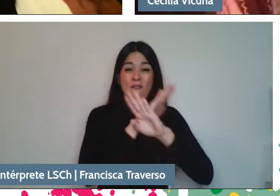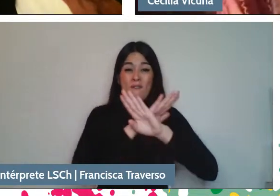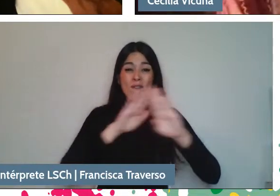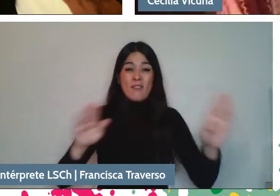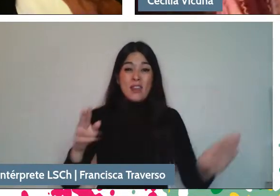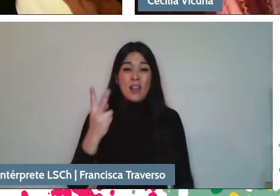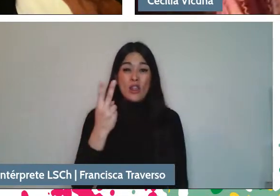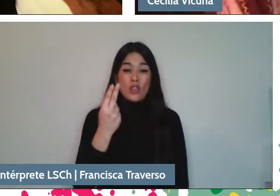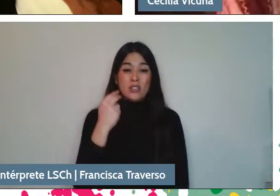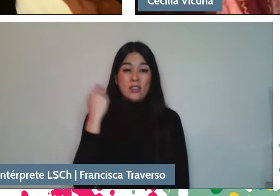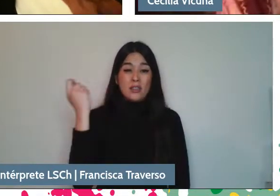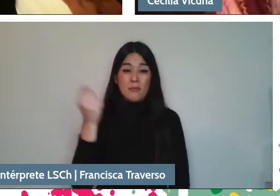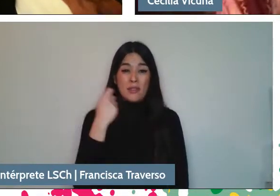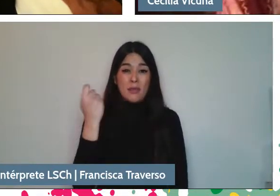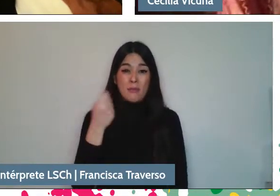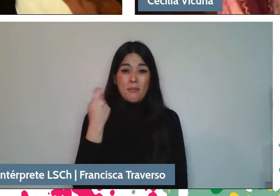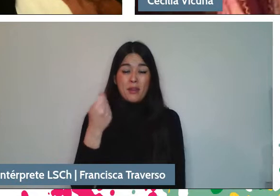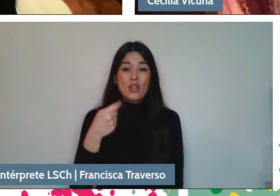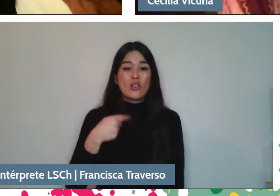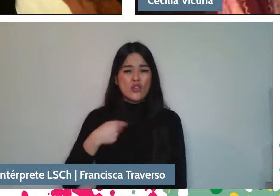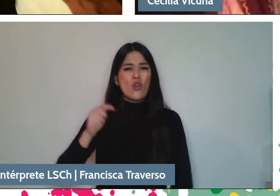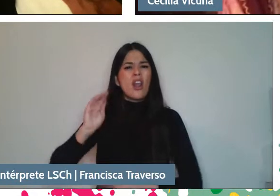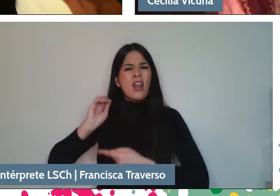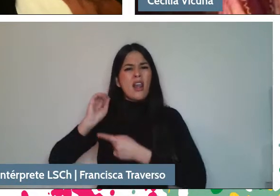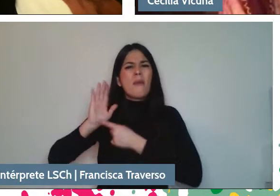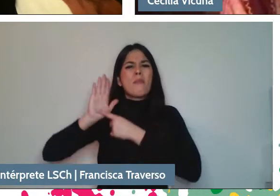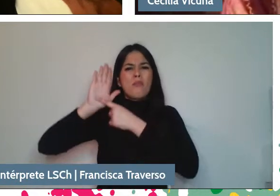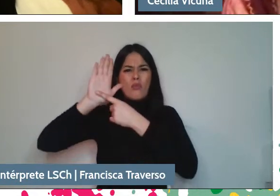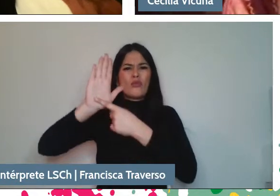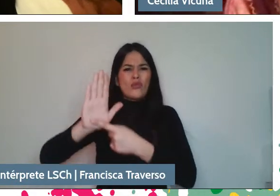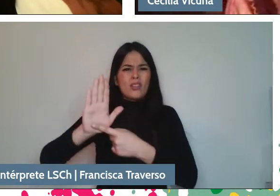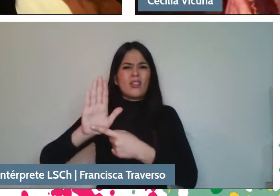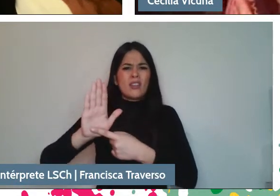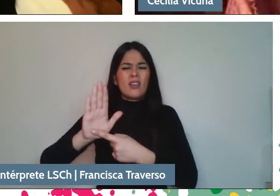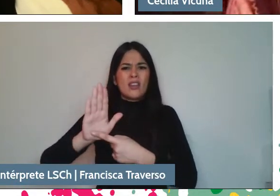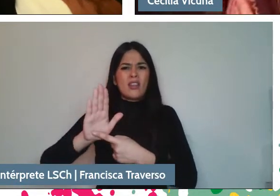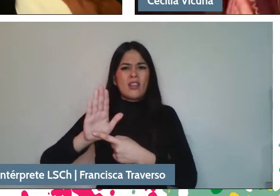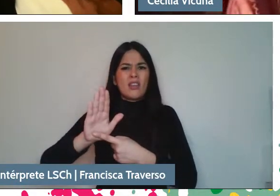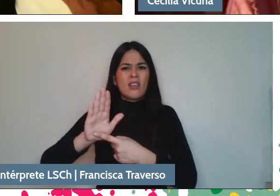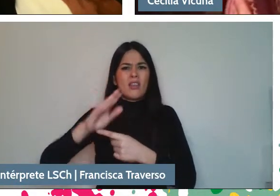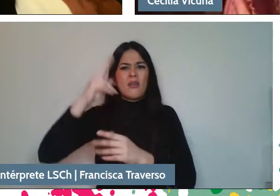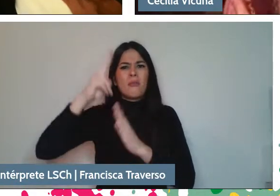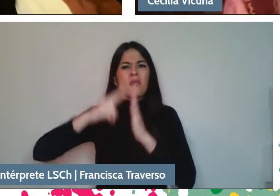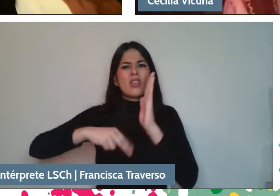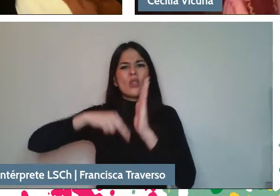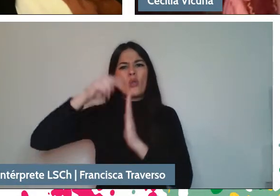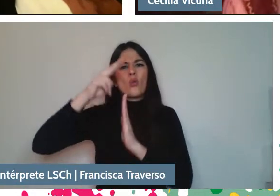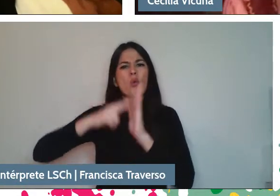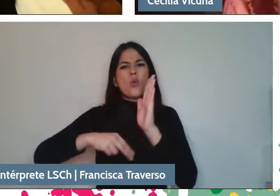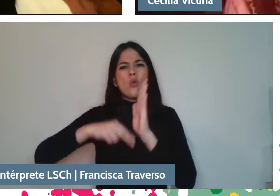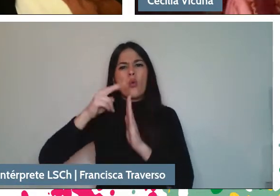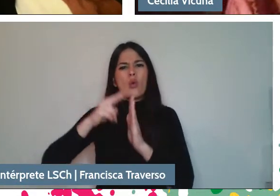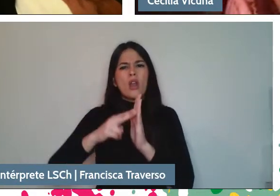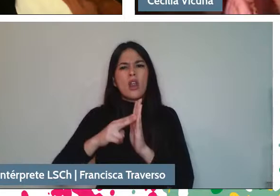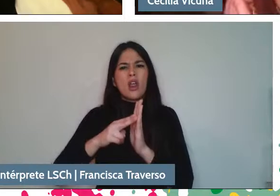a pesar de que la mostré, mostré un facsímil de esa pintura en el Museo de la Memoria.